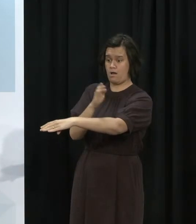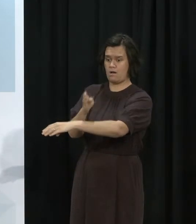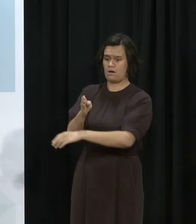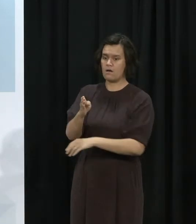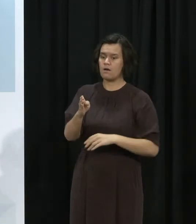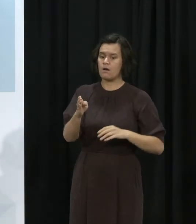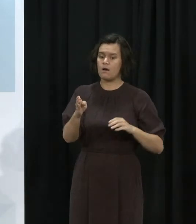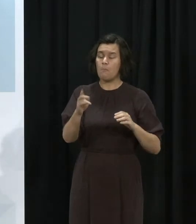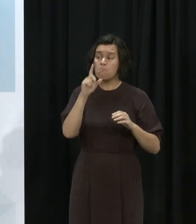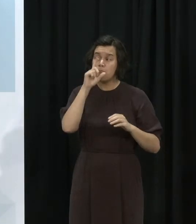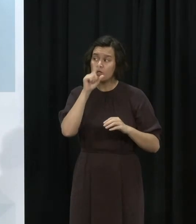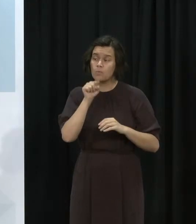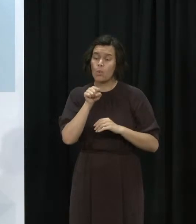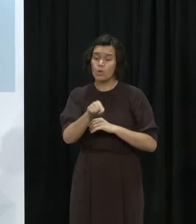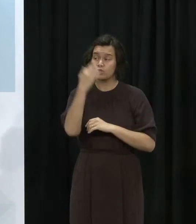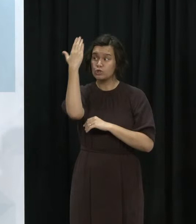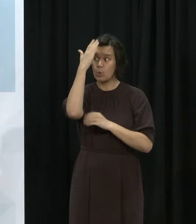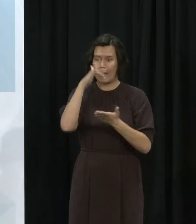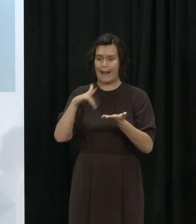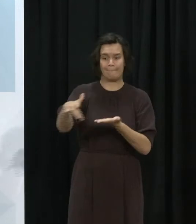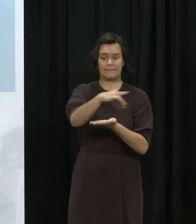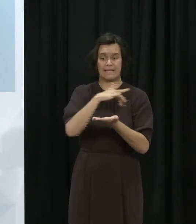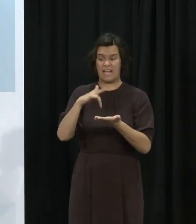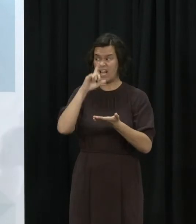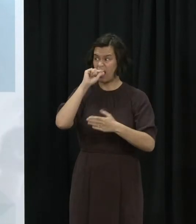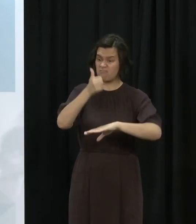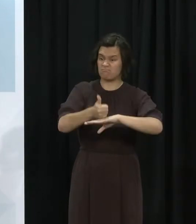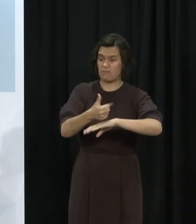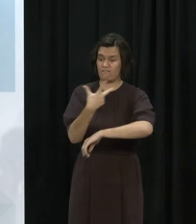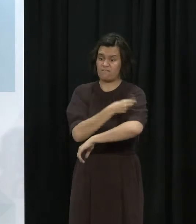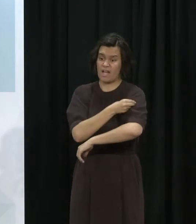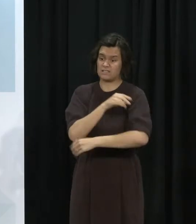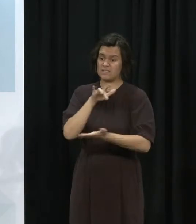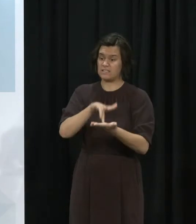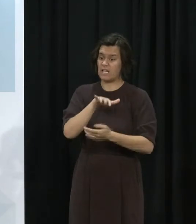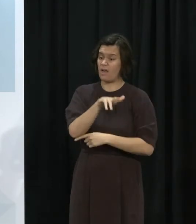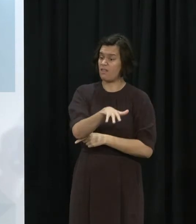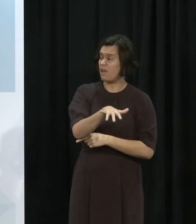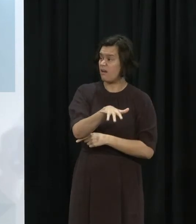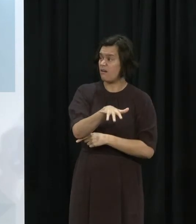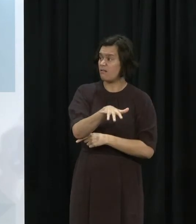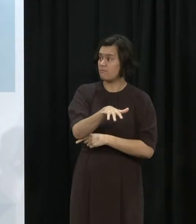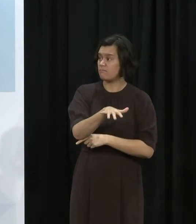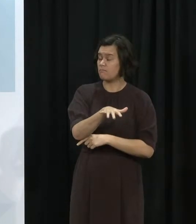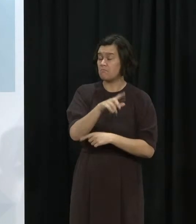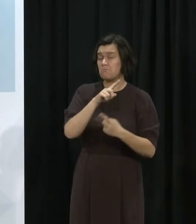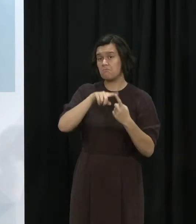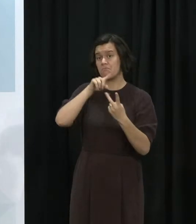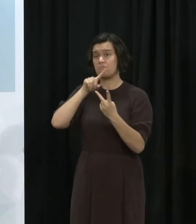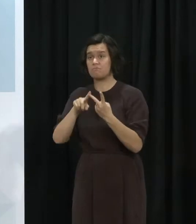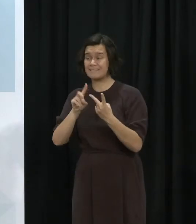Kei runga noa (kaore e rangona) kano kano i mua i te